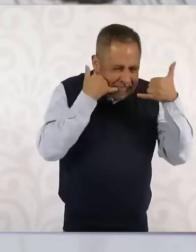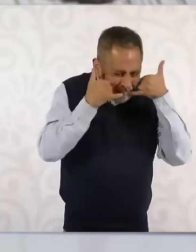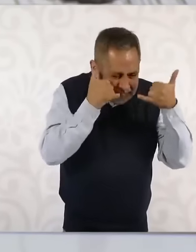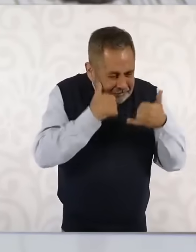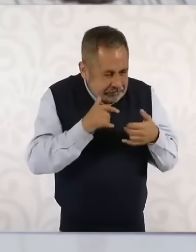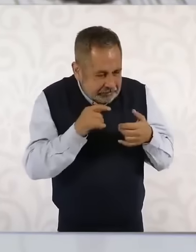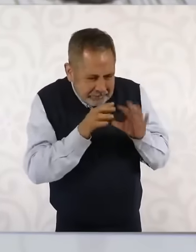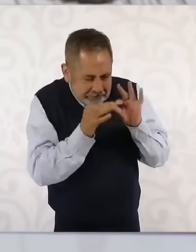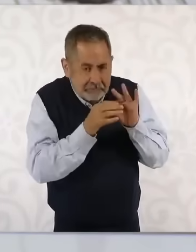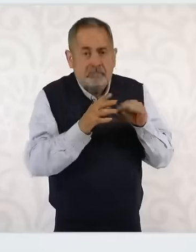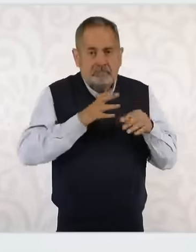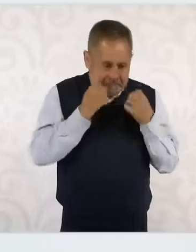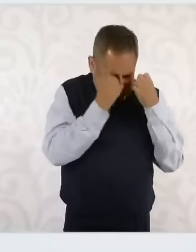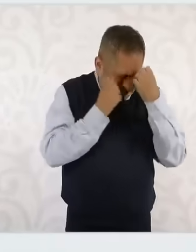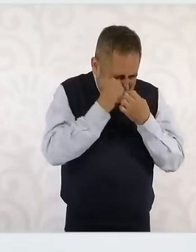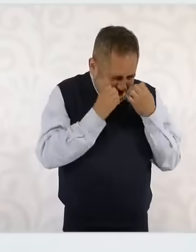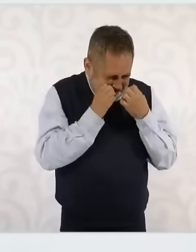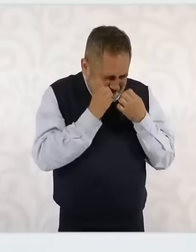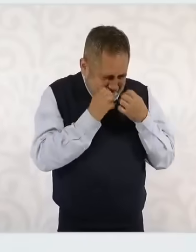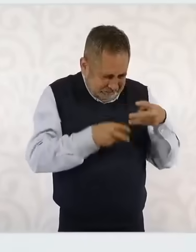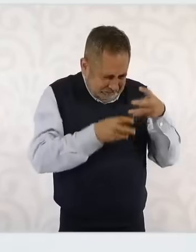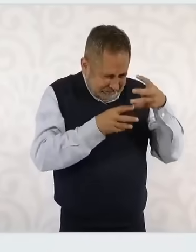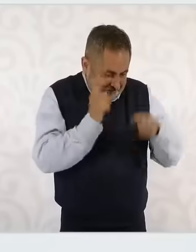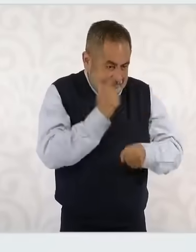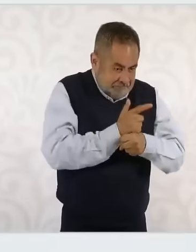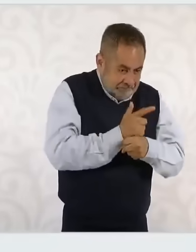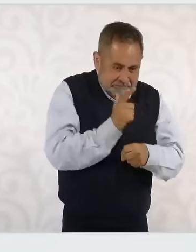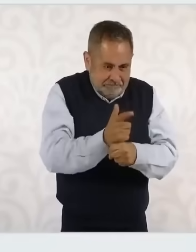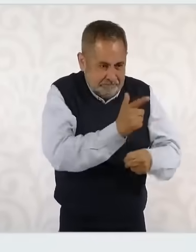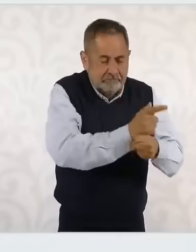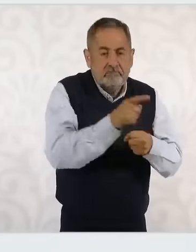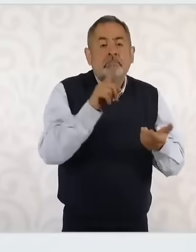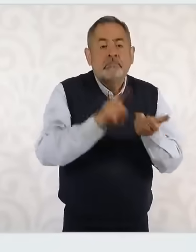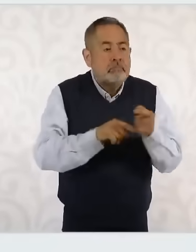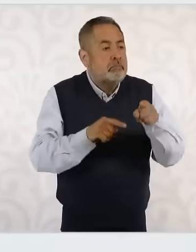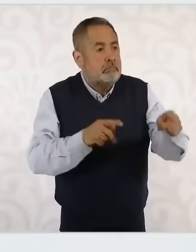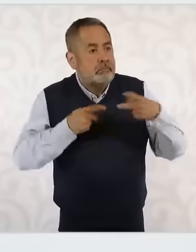un esquema de trabajo para saber personas que ya están detenidas que tenían determinado teléfono,